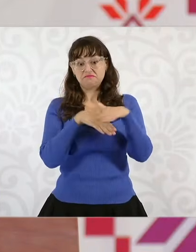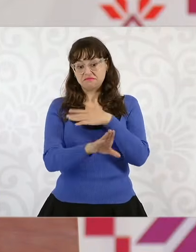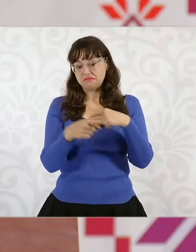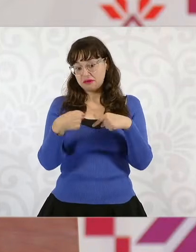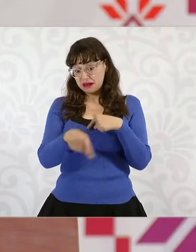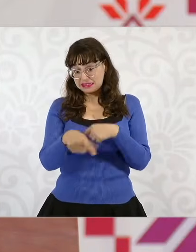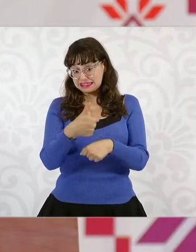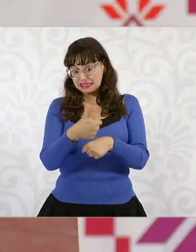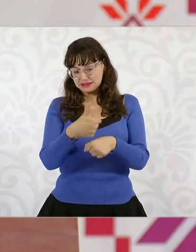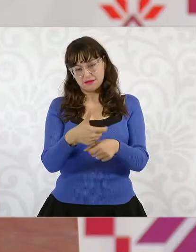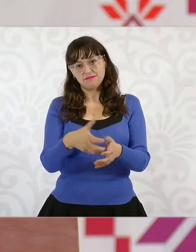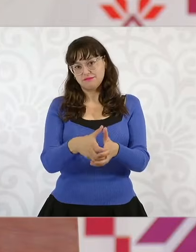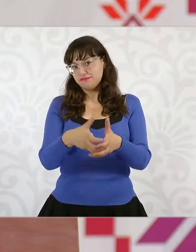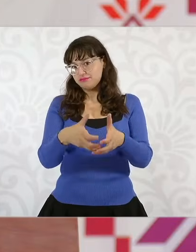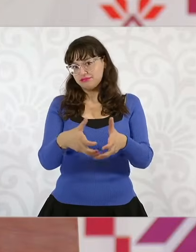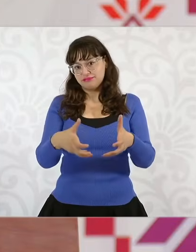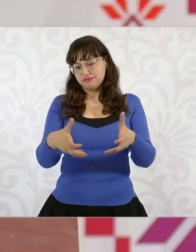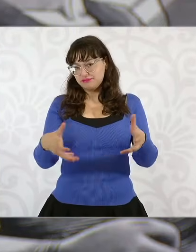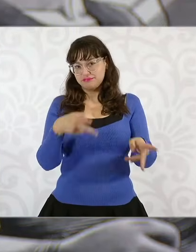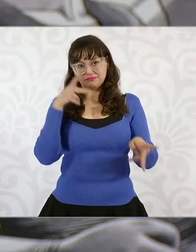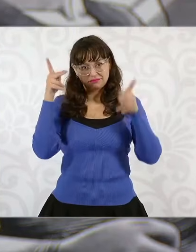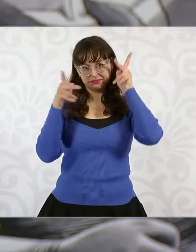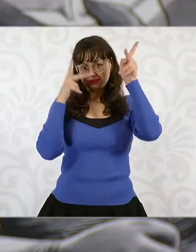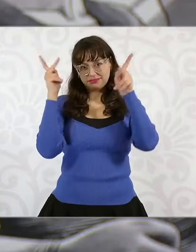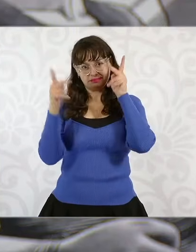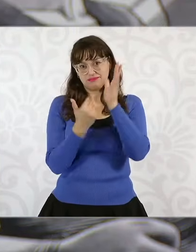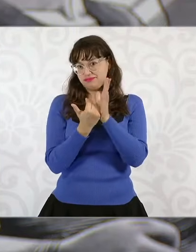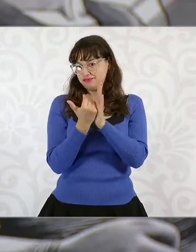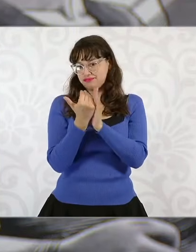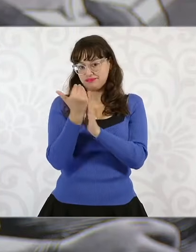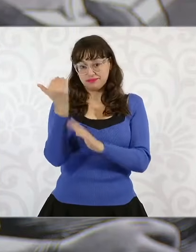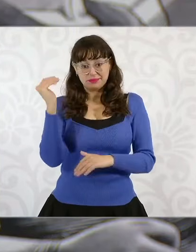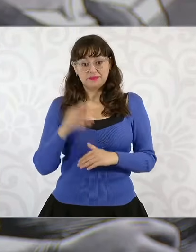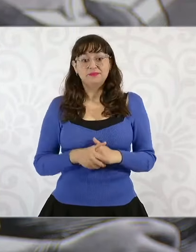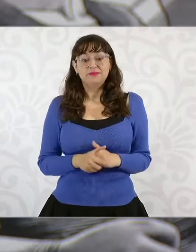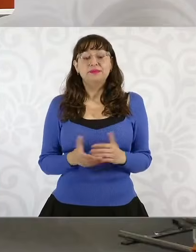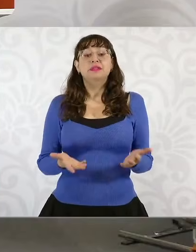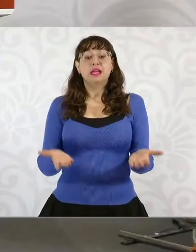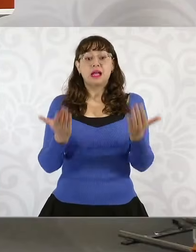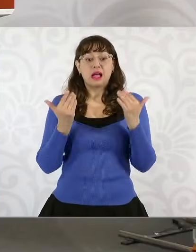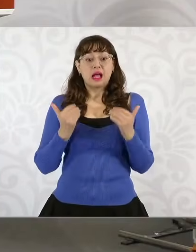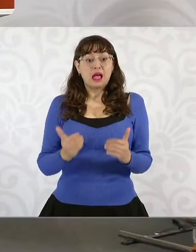sexta eh exposición que acabo de compartir con ustedes. Y bueno, pues ahora pasaremos a ver